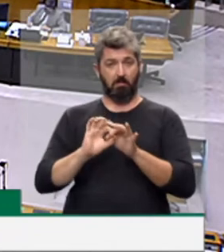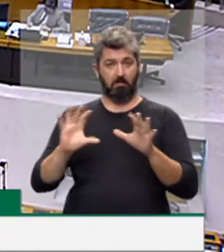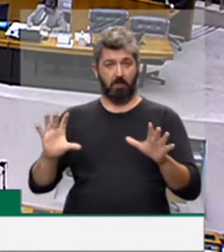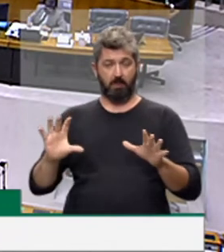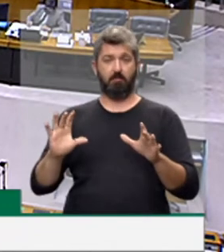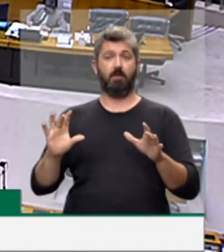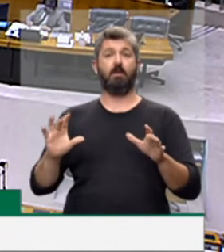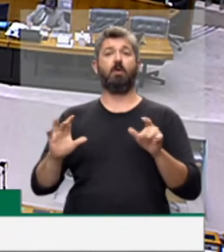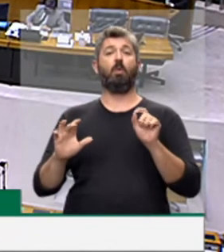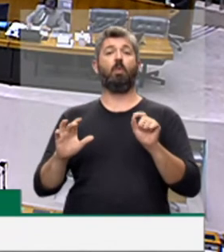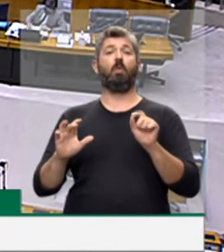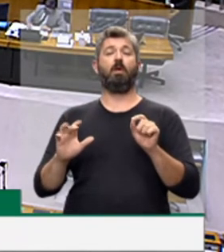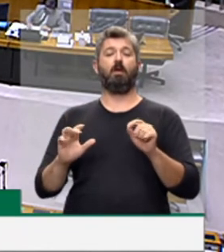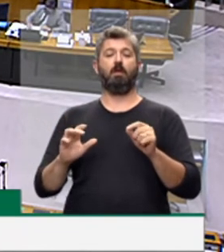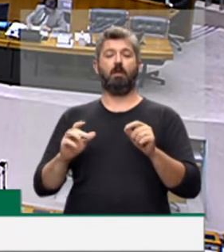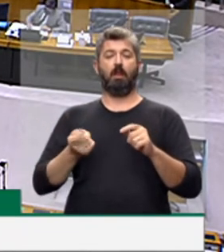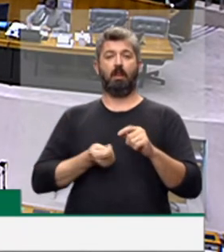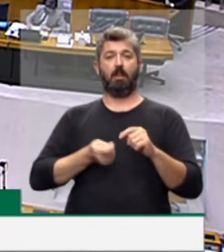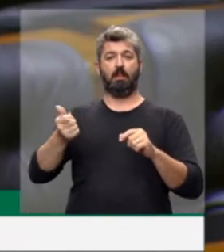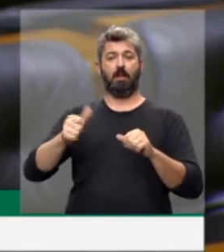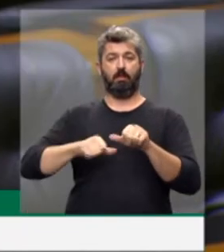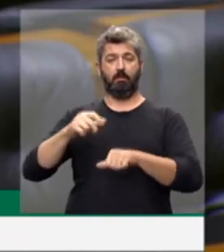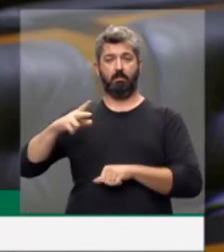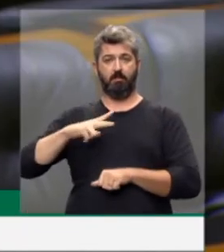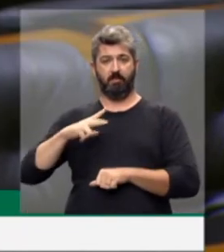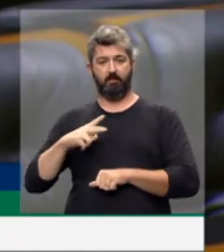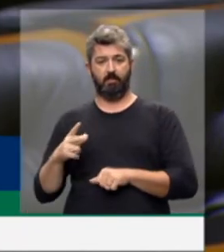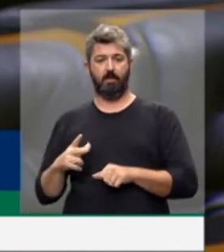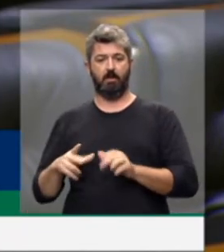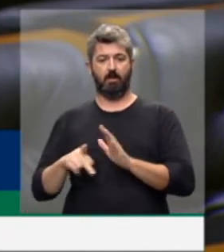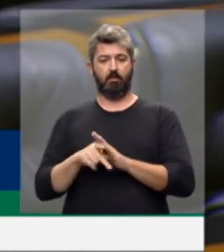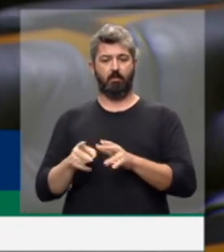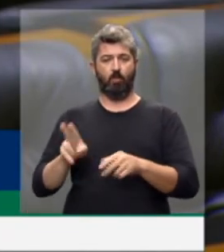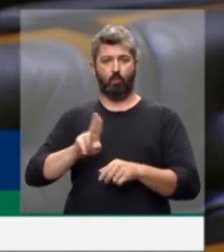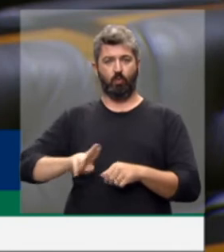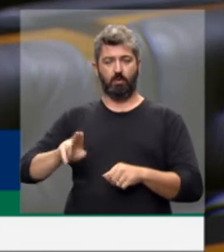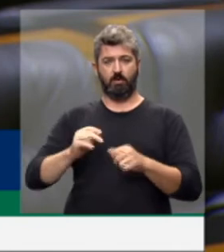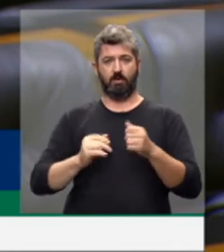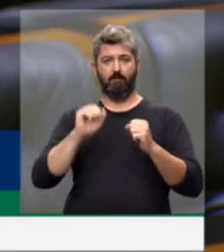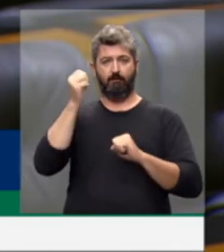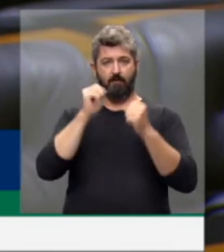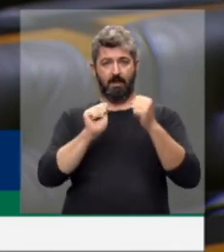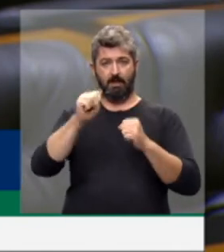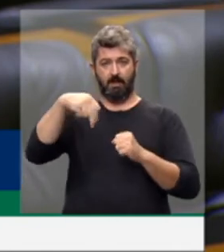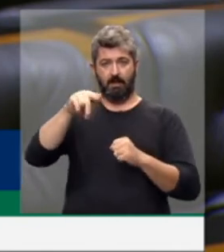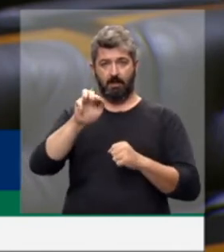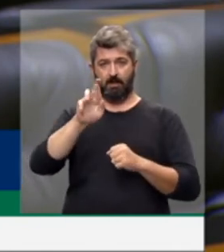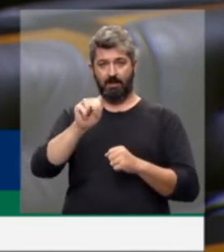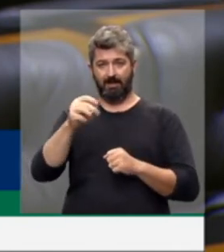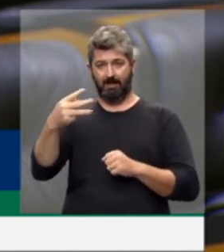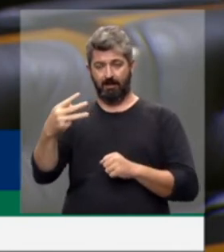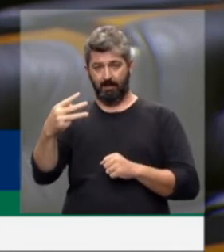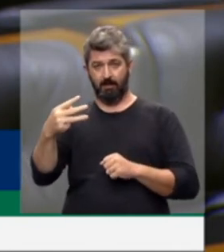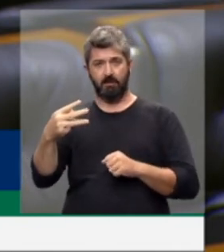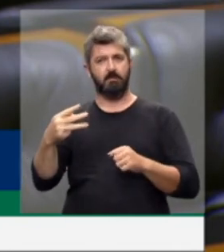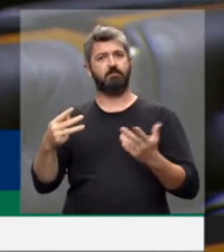[DEP. SÂ MIA]: PSOL ORIENTA SIM A RETIRADA DE PAUTA, PRIMEIRO PORQUE NO ARTIGO 9 PERMITE A POSSIBILIDADE DE ENTREGA A INICIATIVA PRIVADA DA